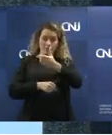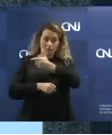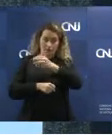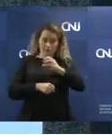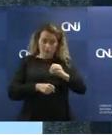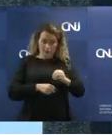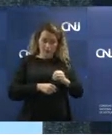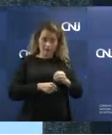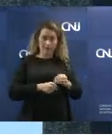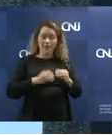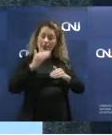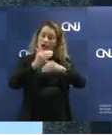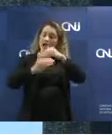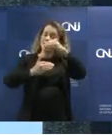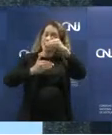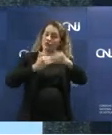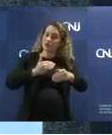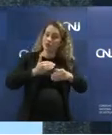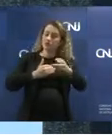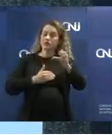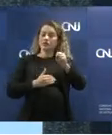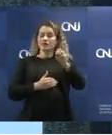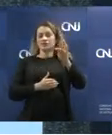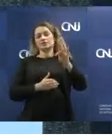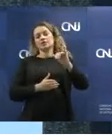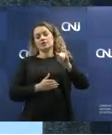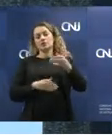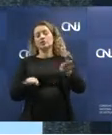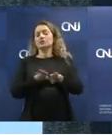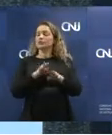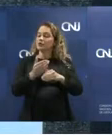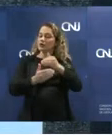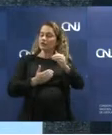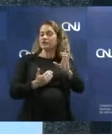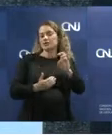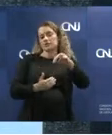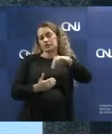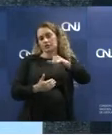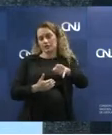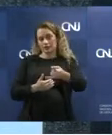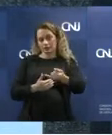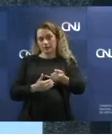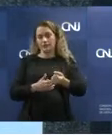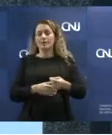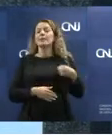e também à frente do Conselho Nacional de Justiça Nós temos trabalhado com muito afinco